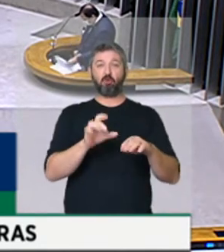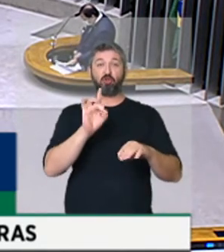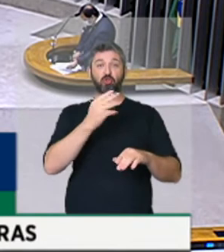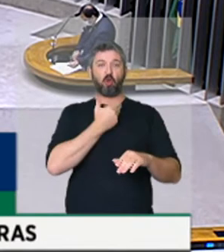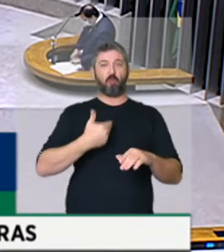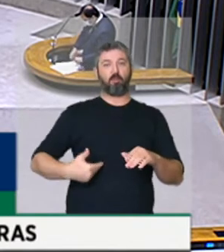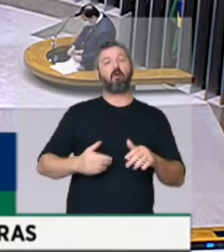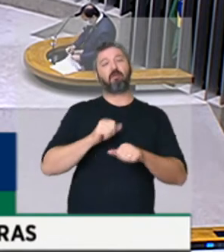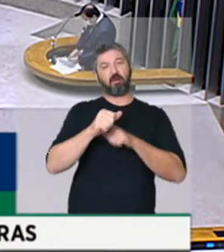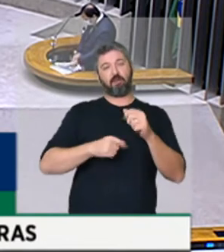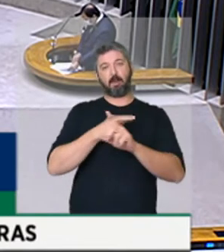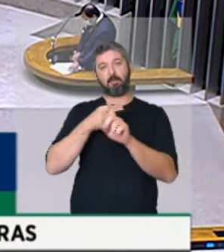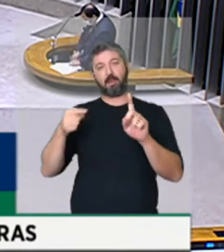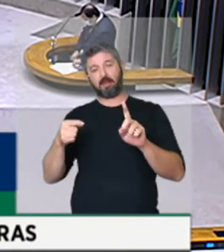ENTÃO O SEU RELATÓRIO SOBRE